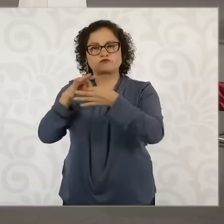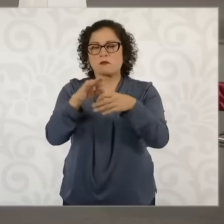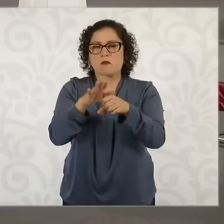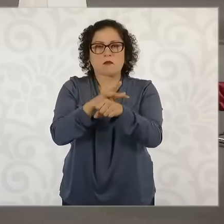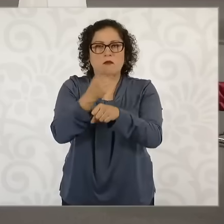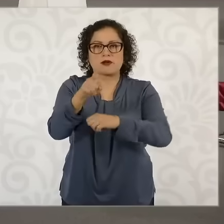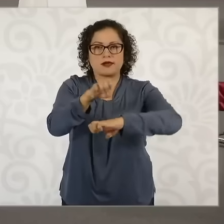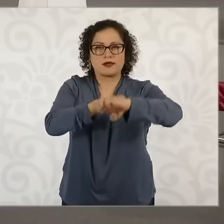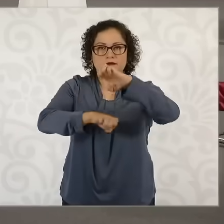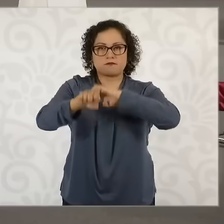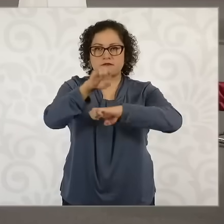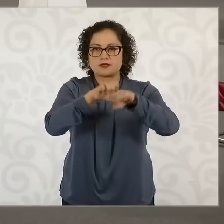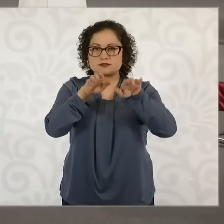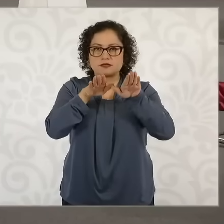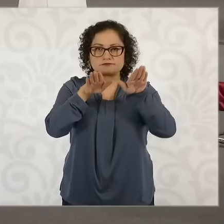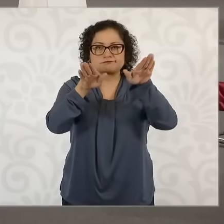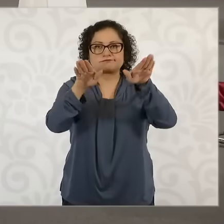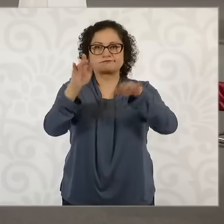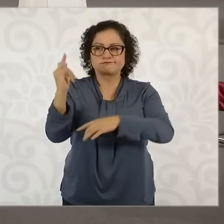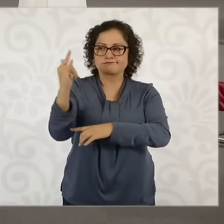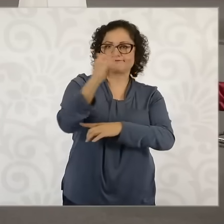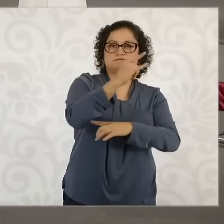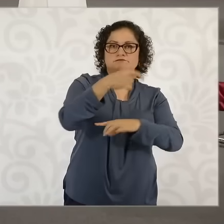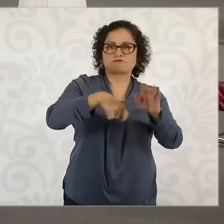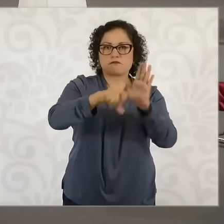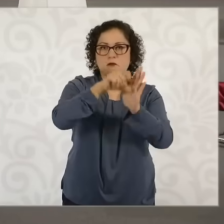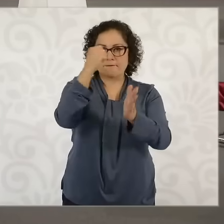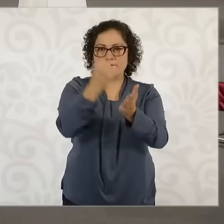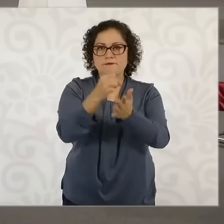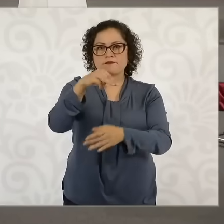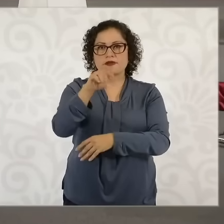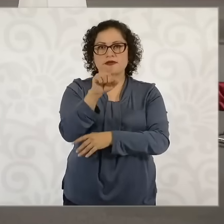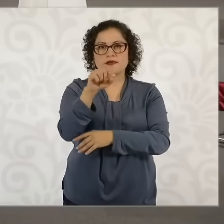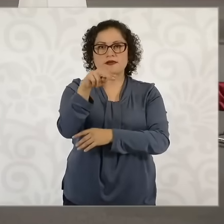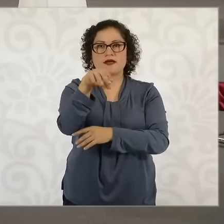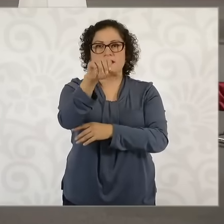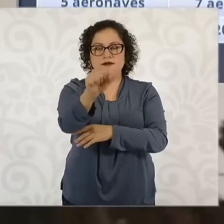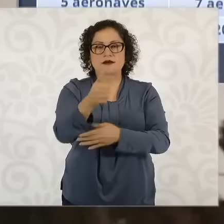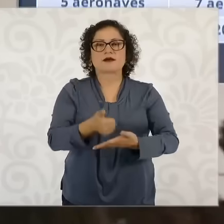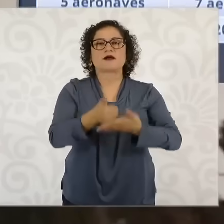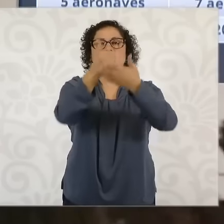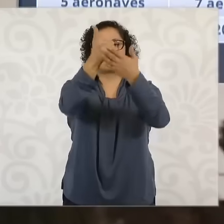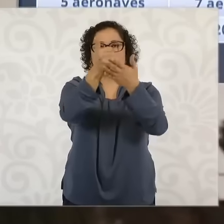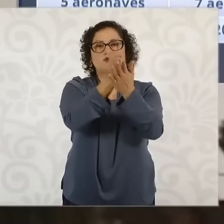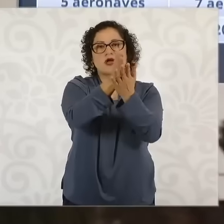través de Mexicana se convierte en una herramienta transversal a los diversos sectores de impacto del